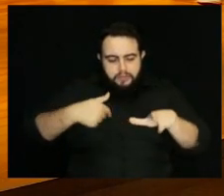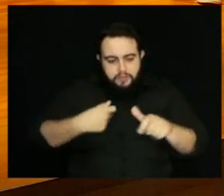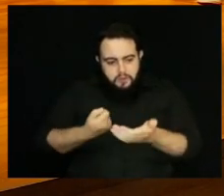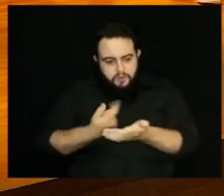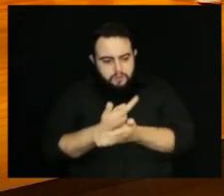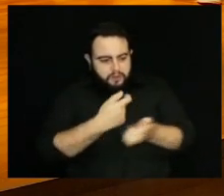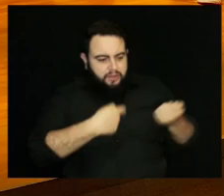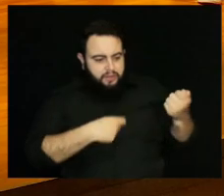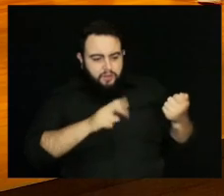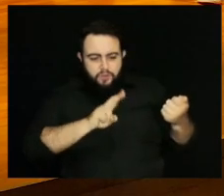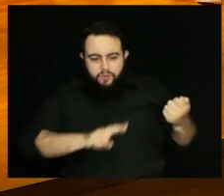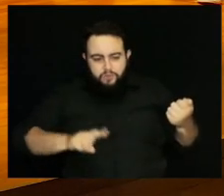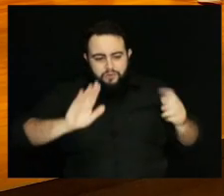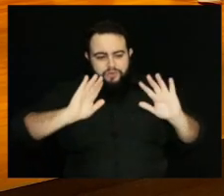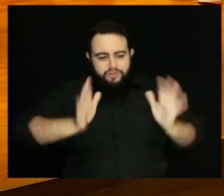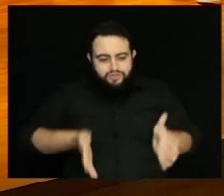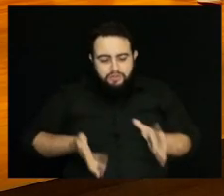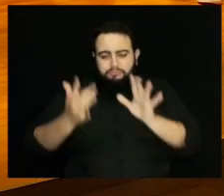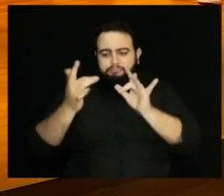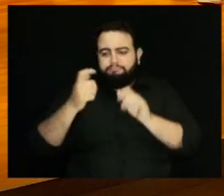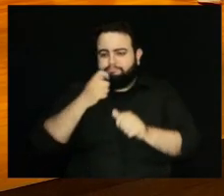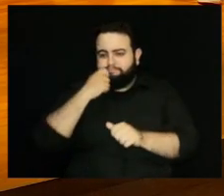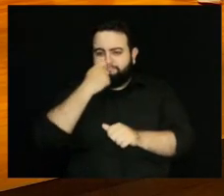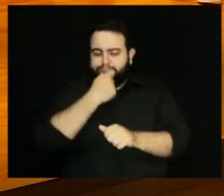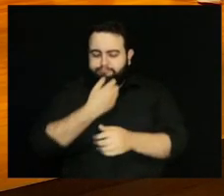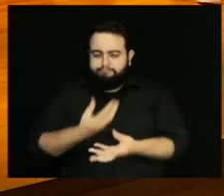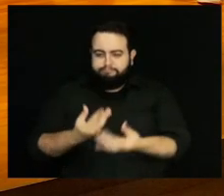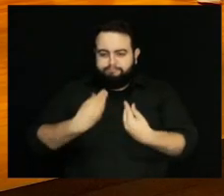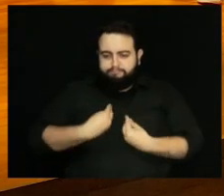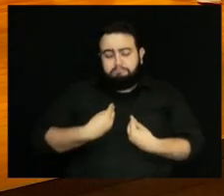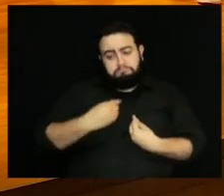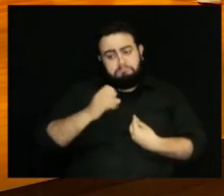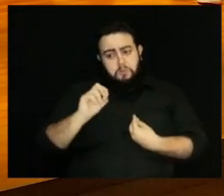alguma namorada me passou batom, durou um tempo até foi bom, mas quando disse